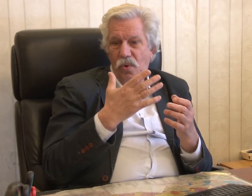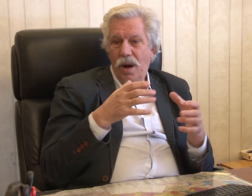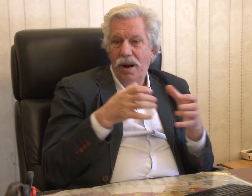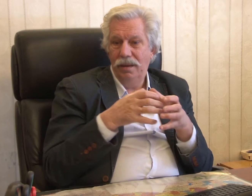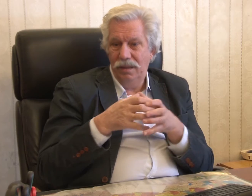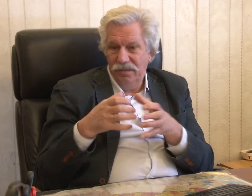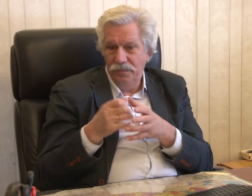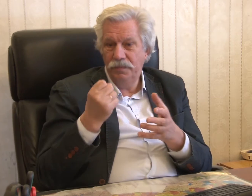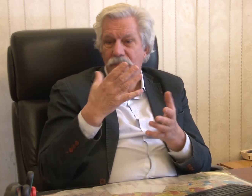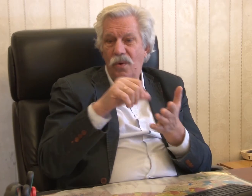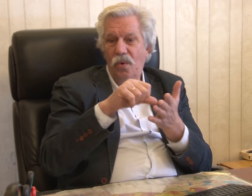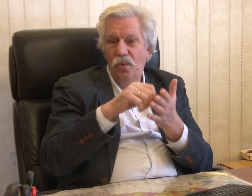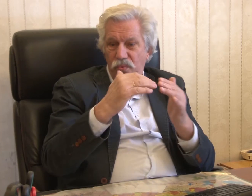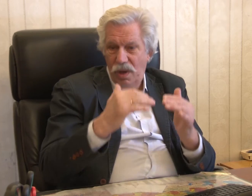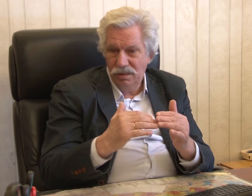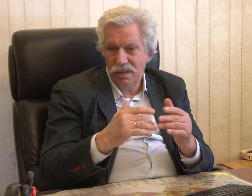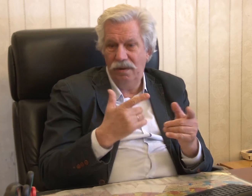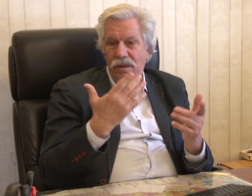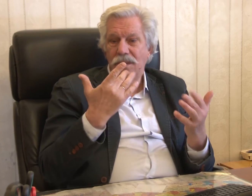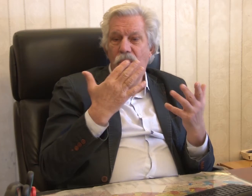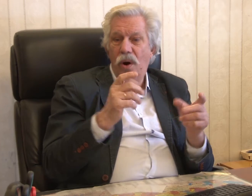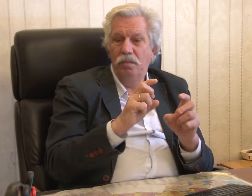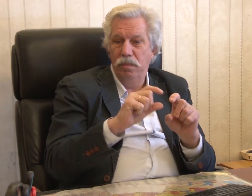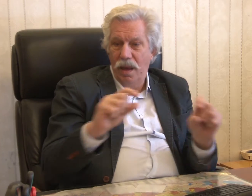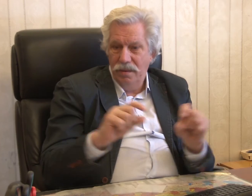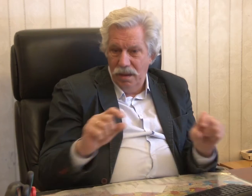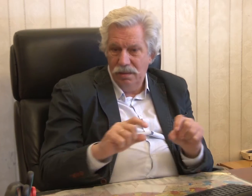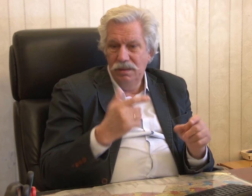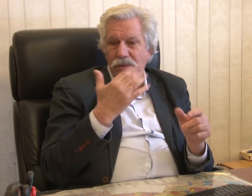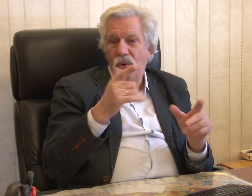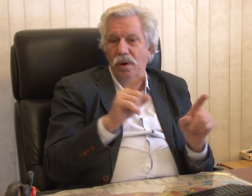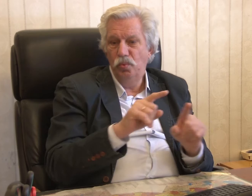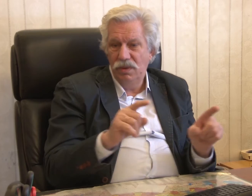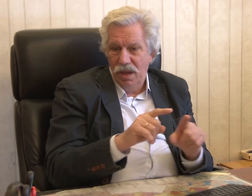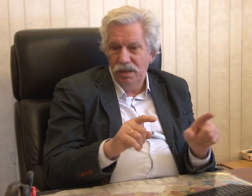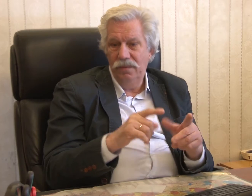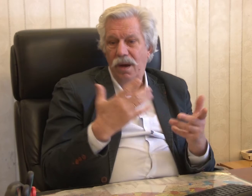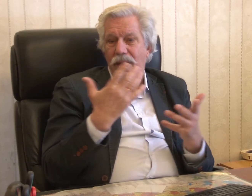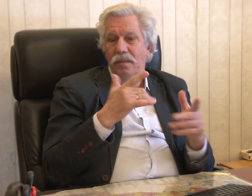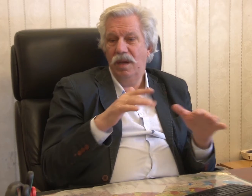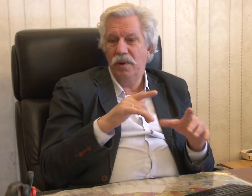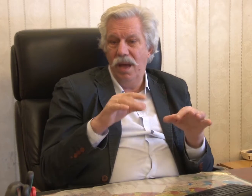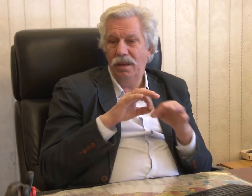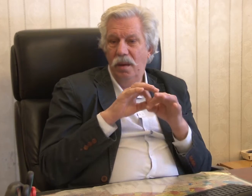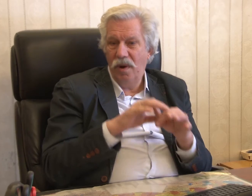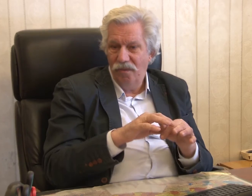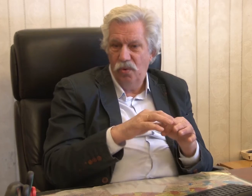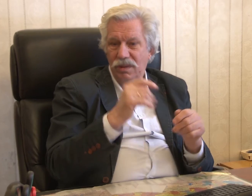сколько у них коллективов, участников мероприятий, сколько библиотек, музеев, какие мероприятия были проведены: